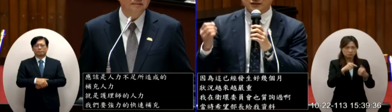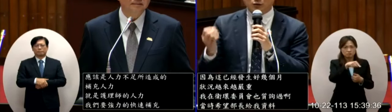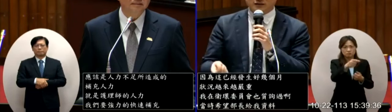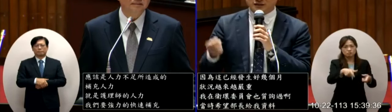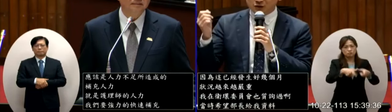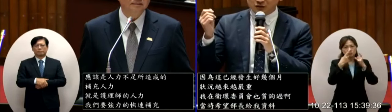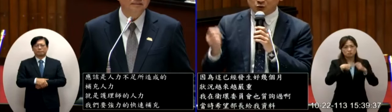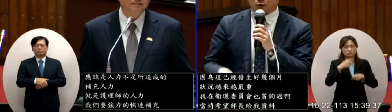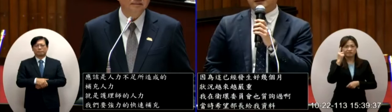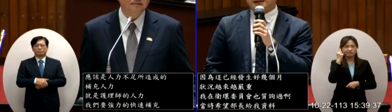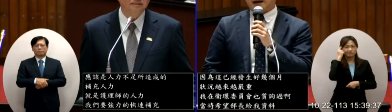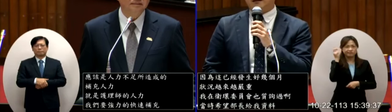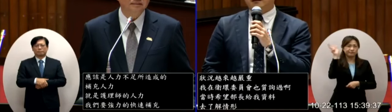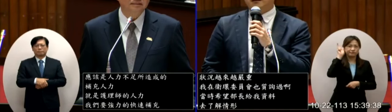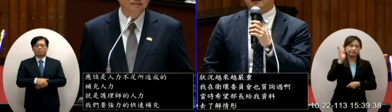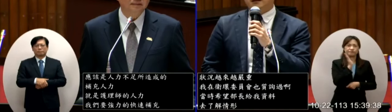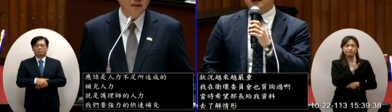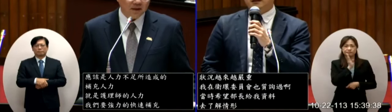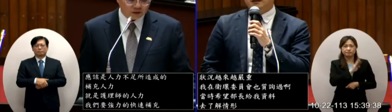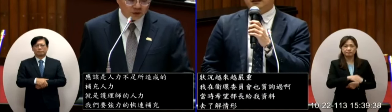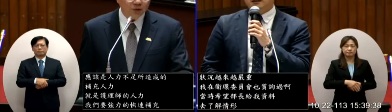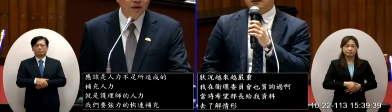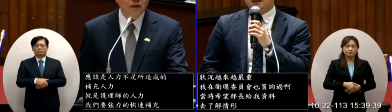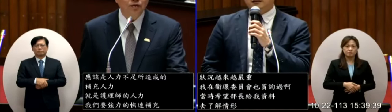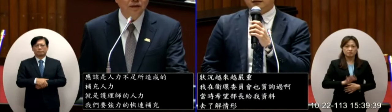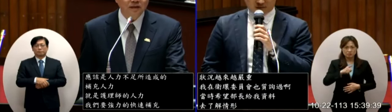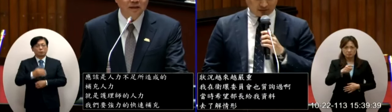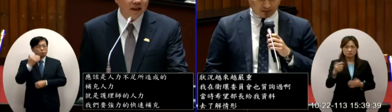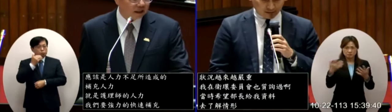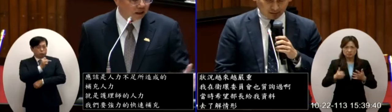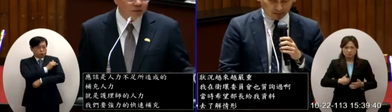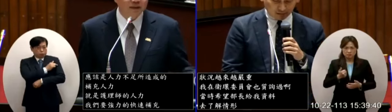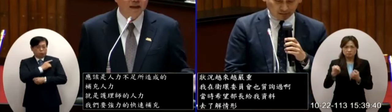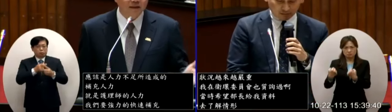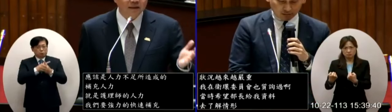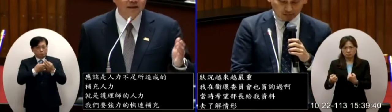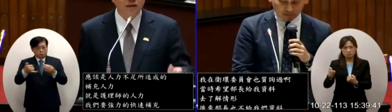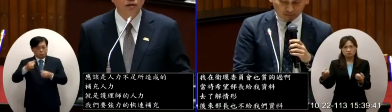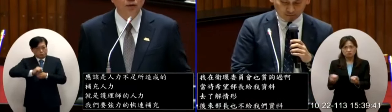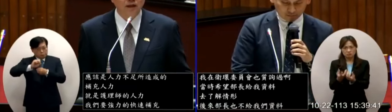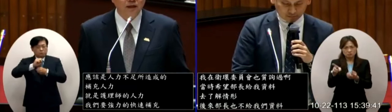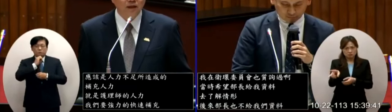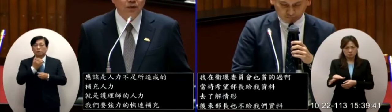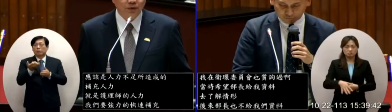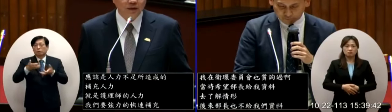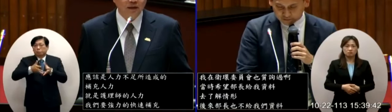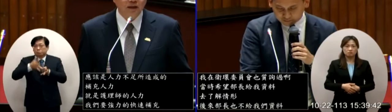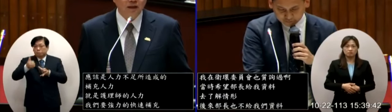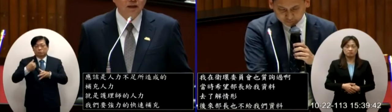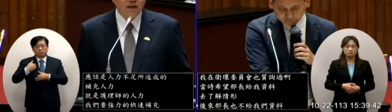但是問題就是存在 就護理人員的增加 剛剛部長已經在前幾位委員的